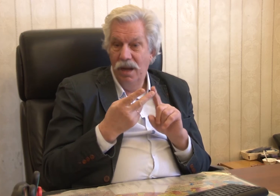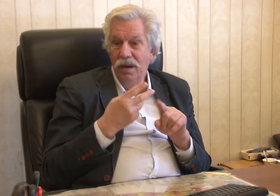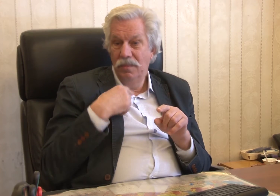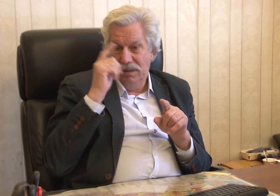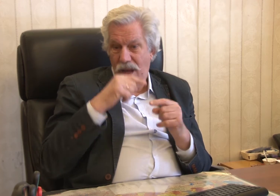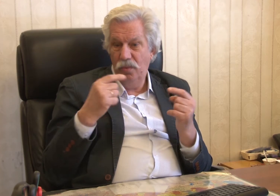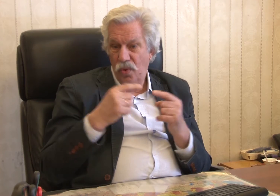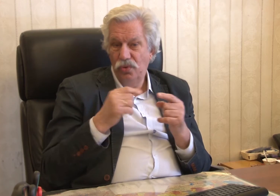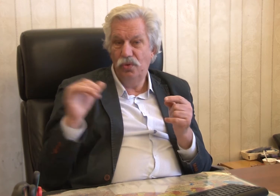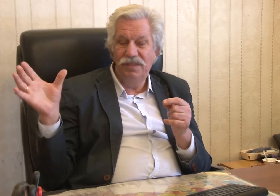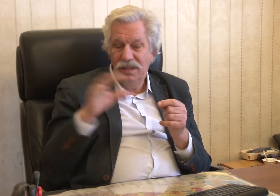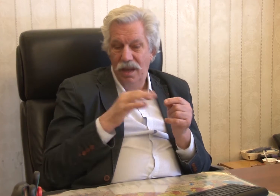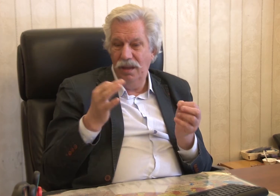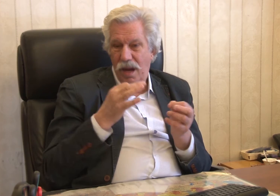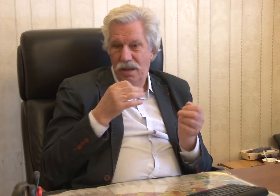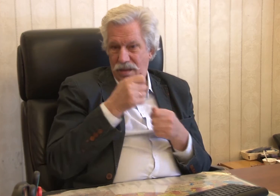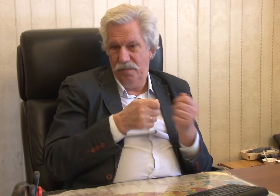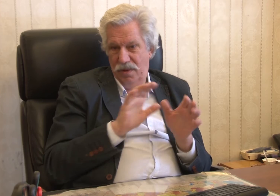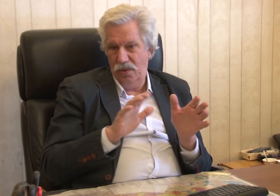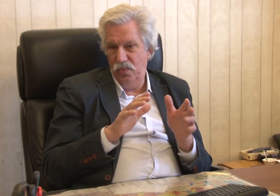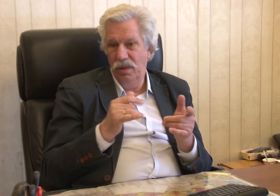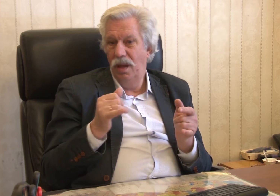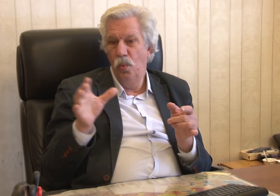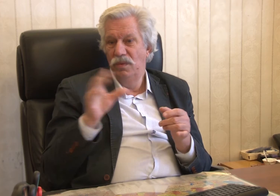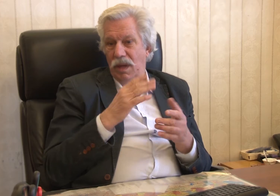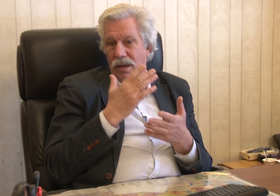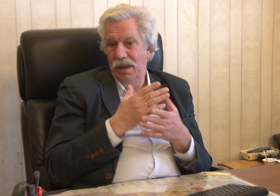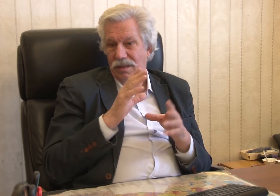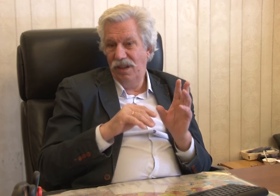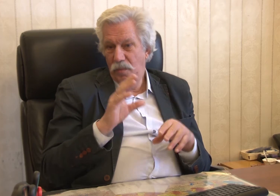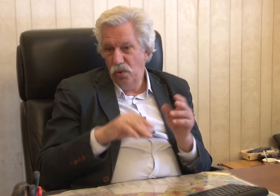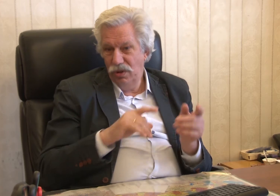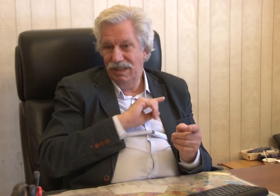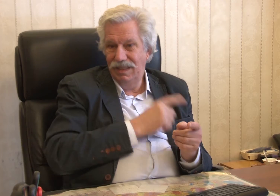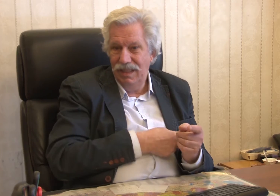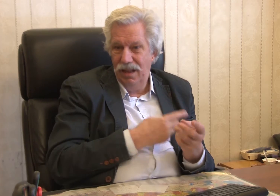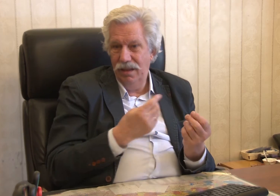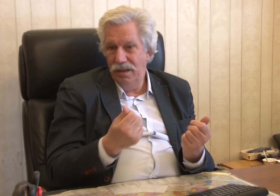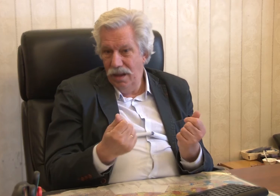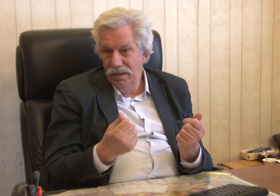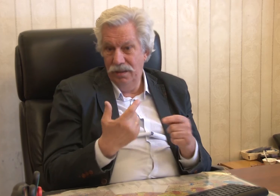Во-вторых, мы точно знаем, что не все будут участвовать, у них разные возможности, силы и финансы,